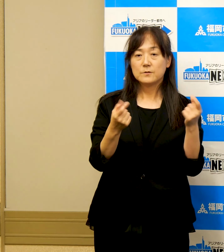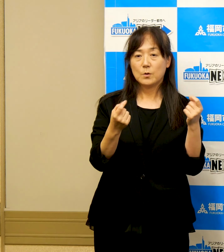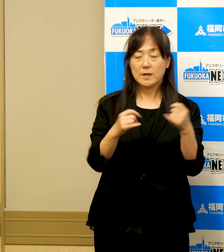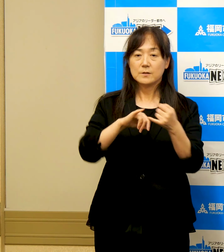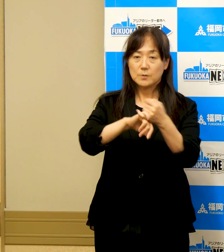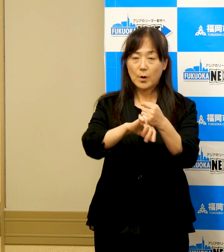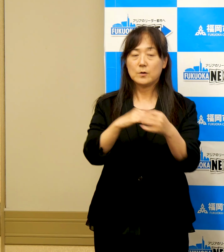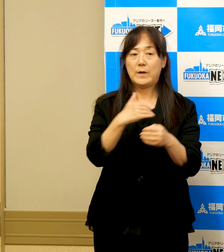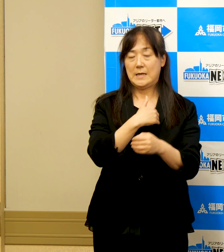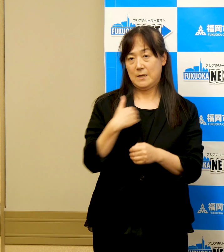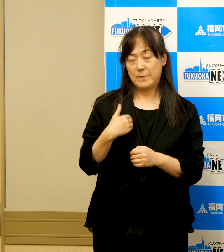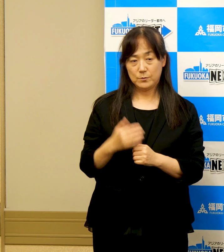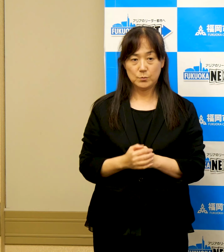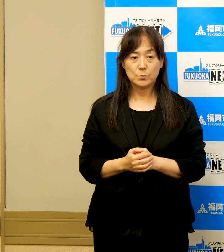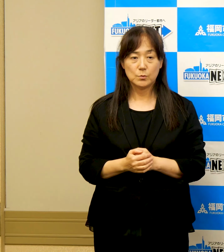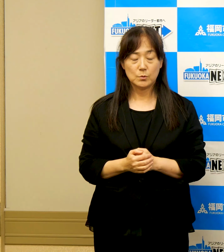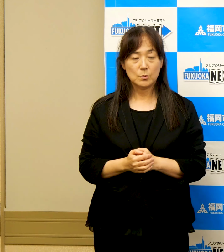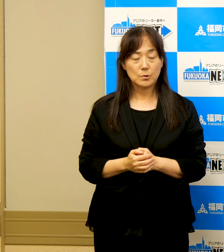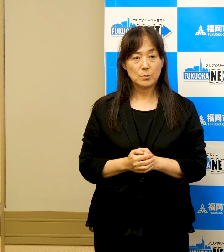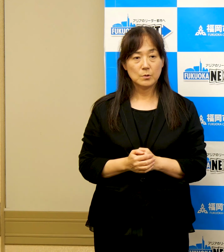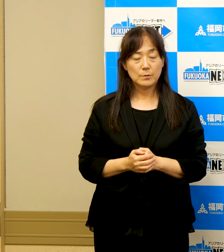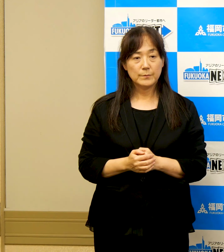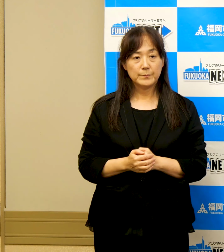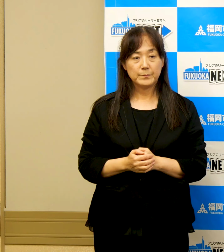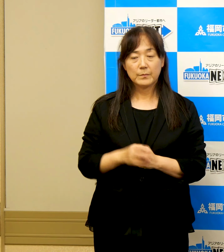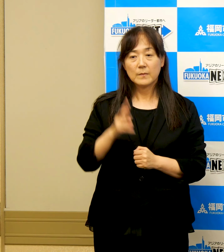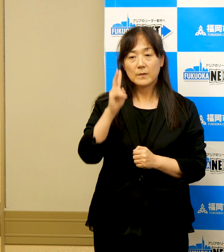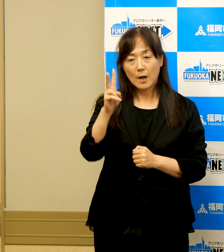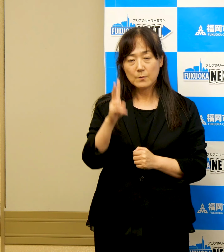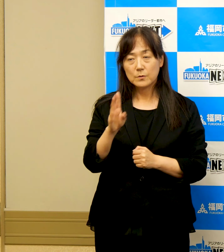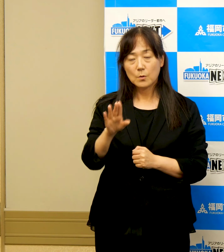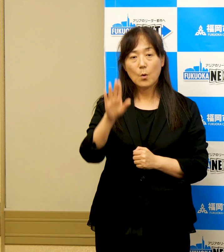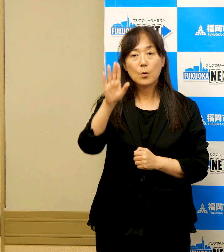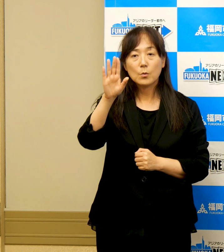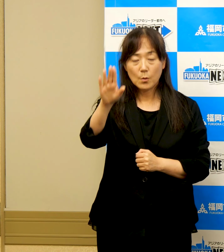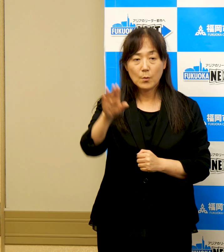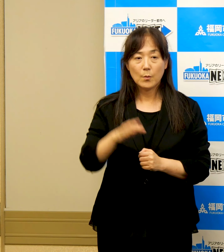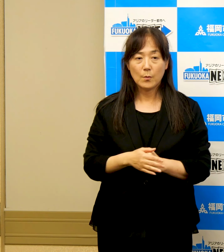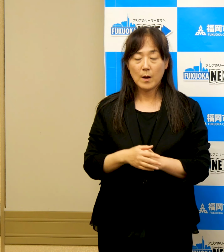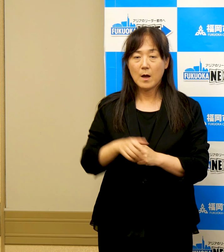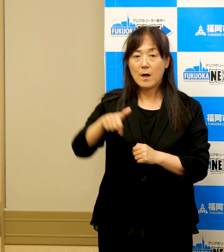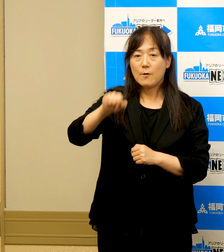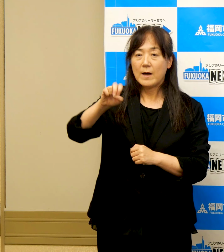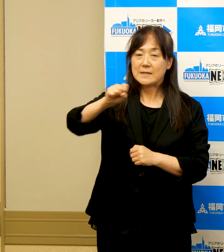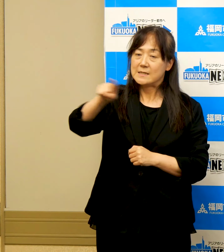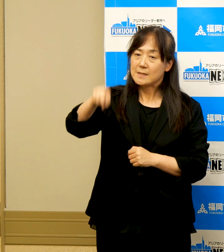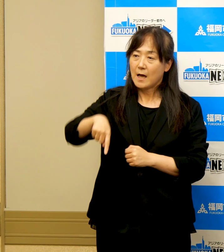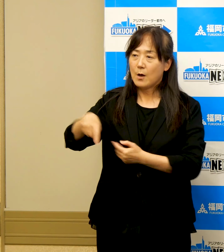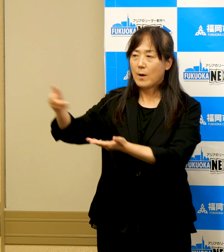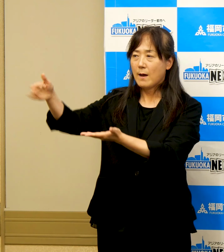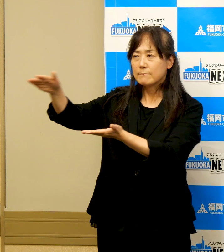予約はもうばっちりできます 多分ですから今後はですね ファイザーはもう ちょっと入ってきにくいでしょうね